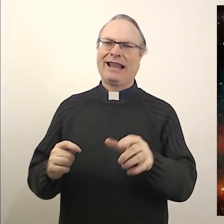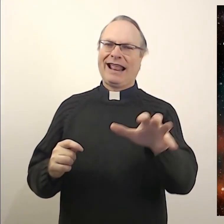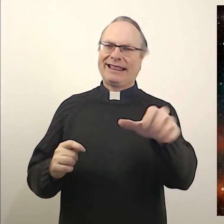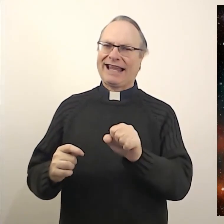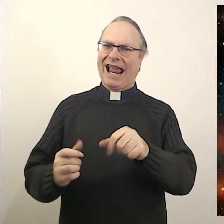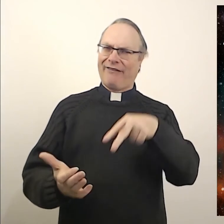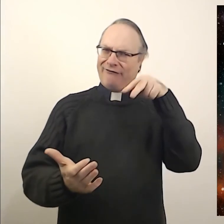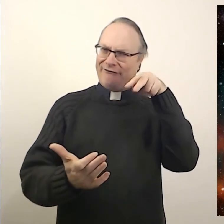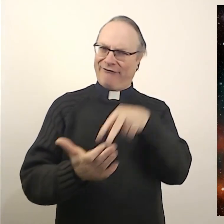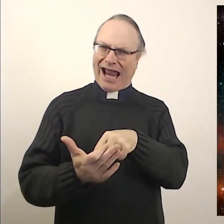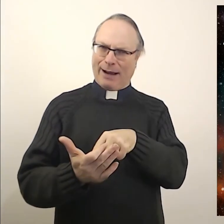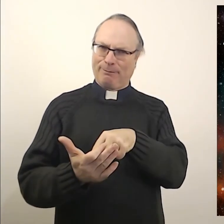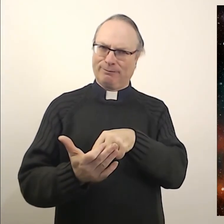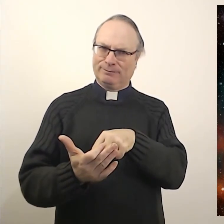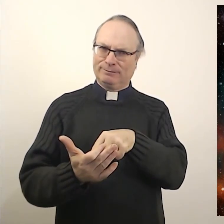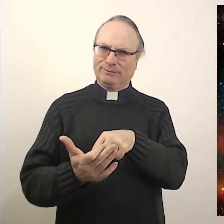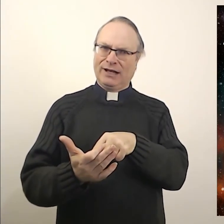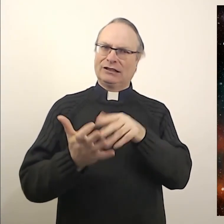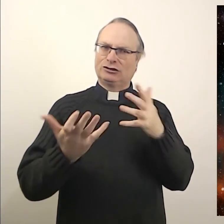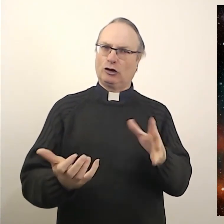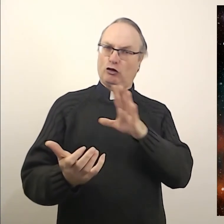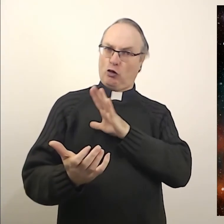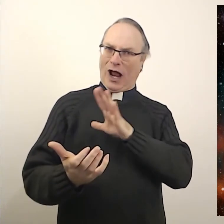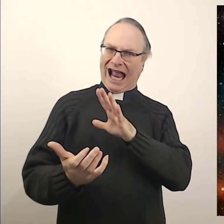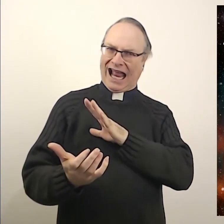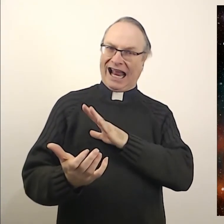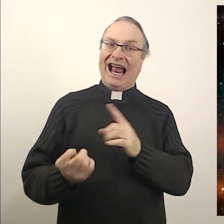Tiens ferme ce que tu as,